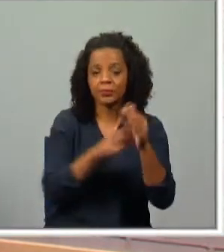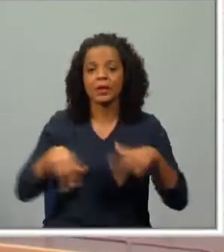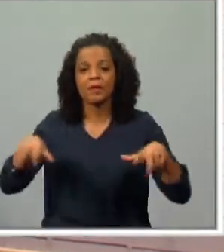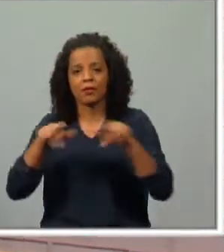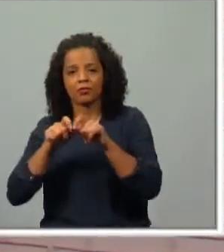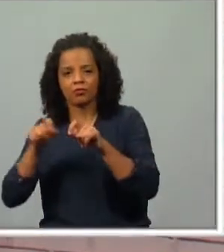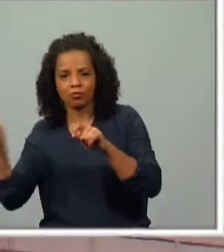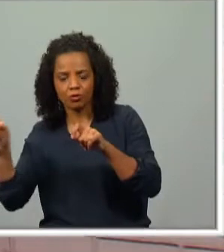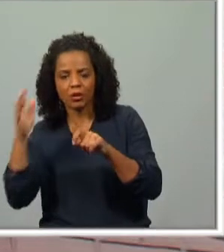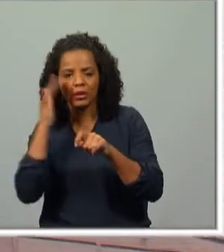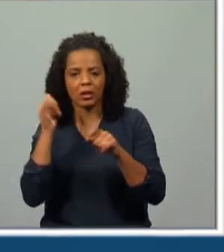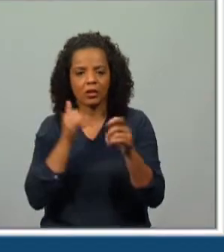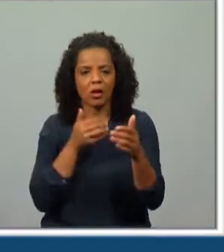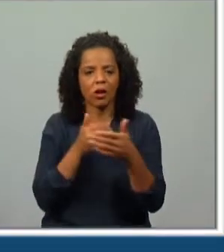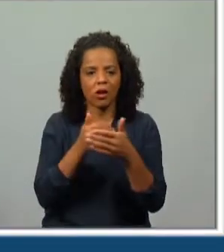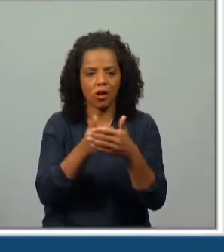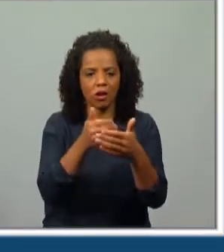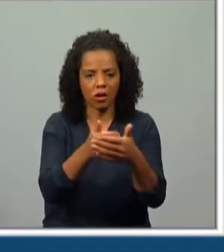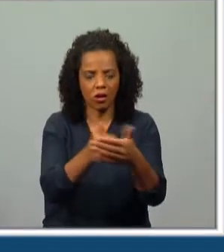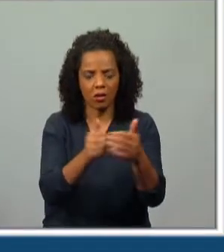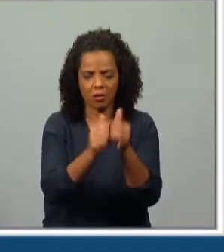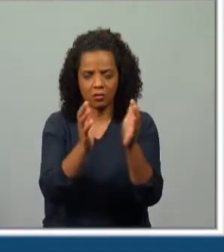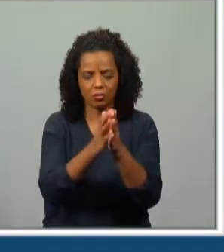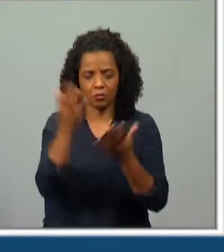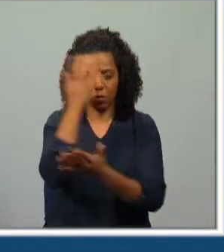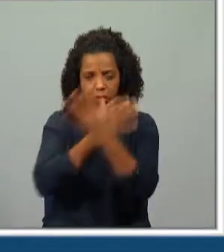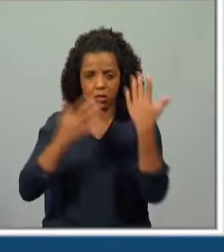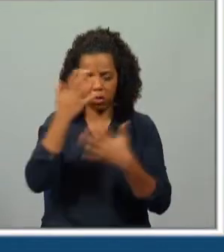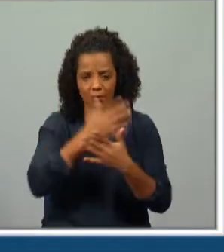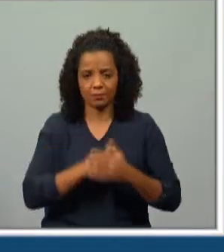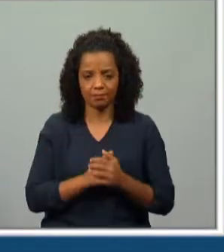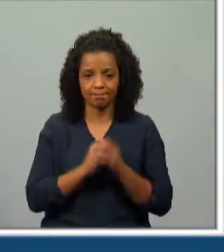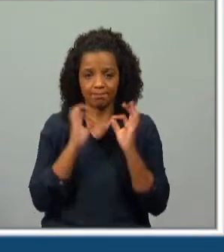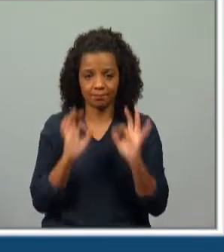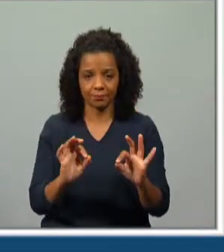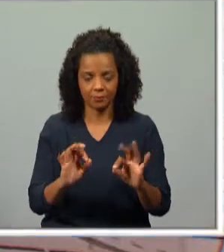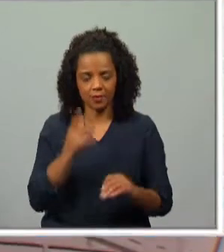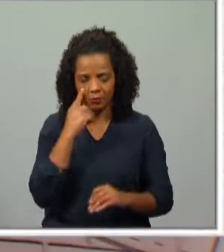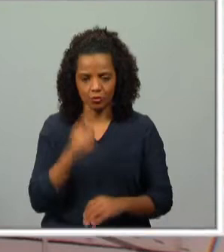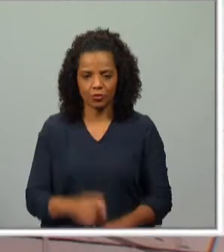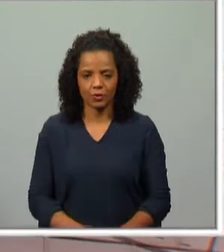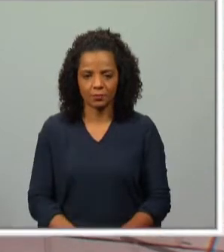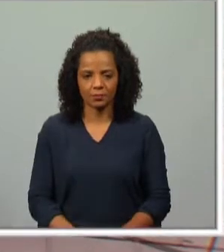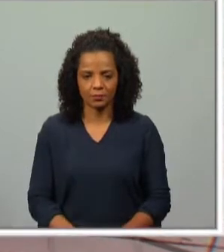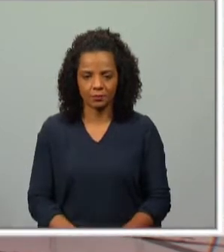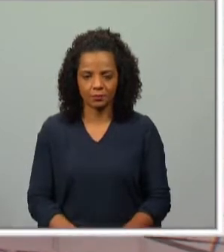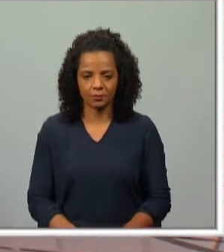vais tentar ordenar estes tópicos que são todos os organizados certo então 將嘗試對這些主題進行排序都井井有條，所以 vamos ver 我們會看到